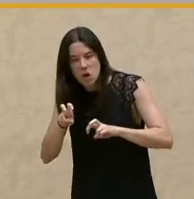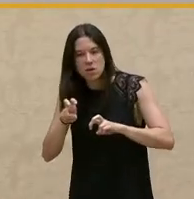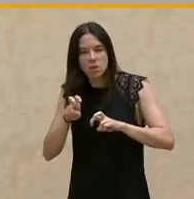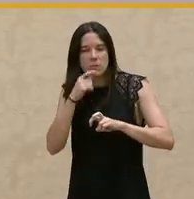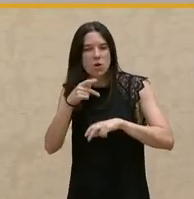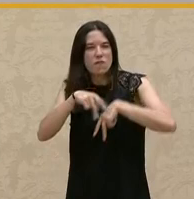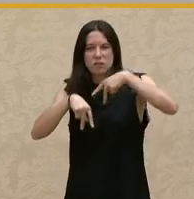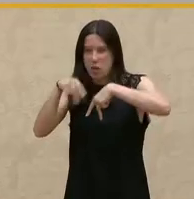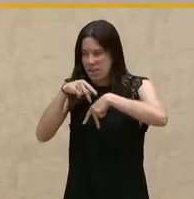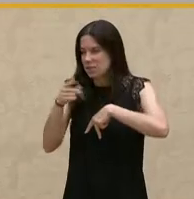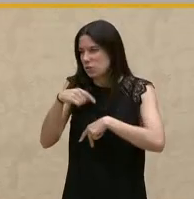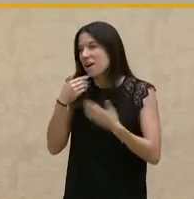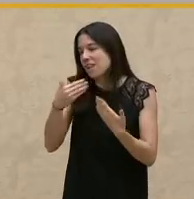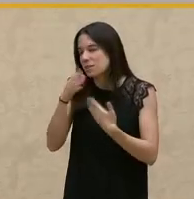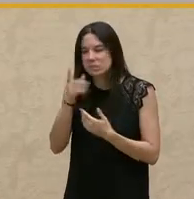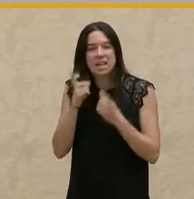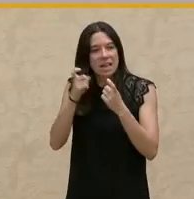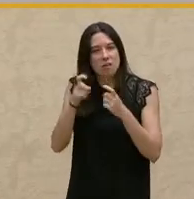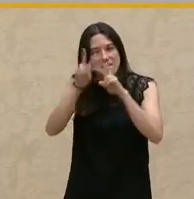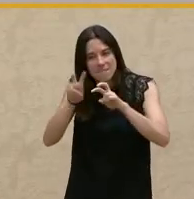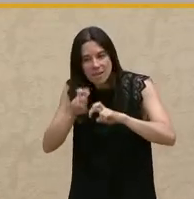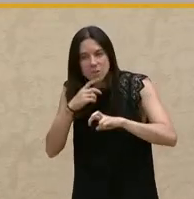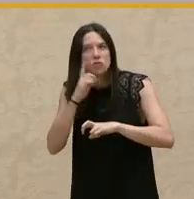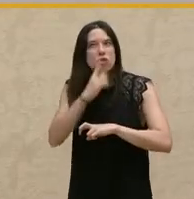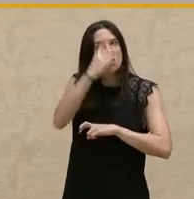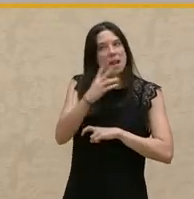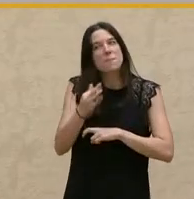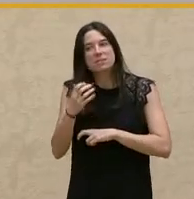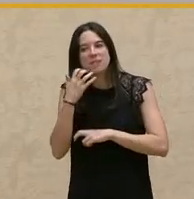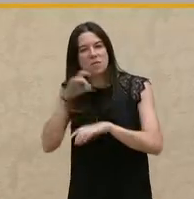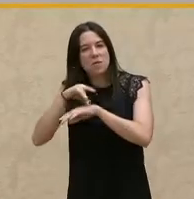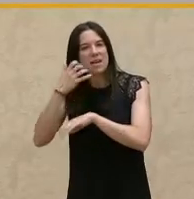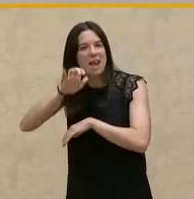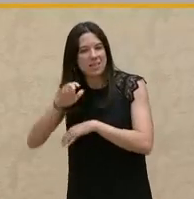que está haciéndolo con enfermedades raras y siendo referentes.